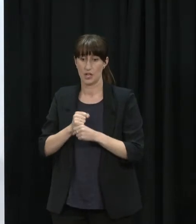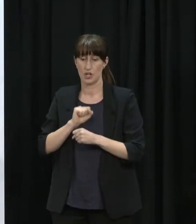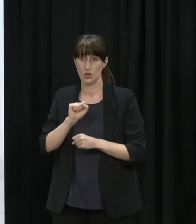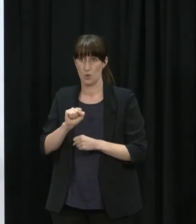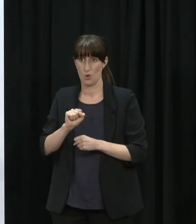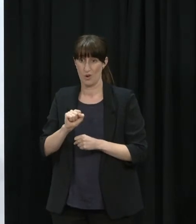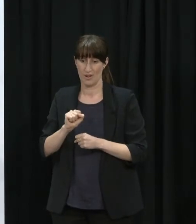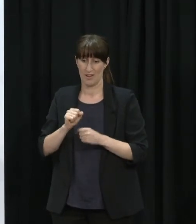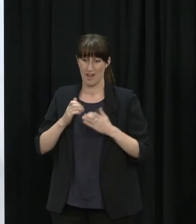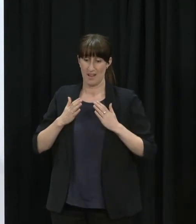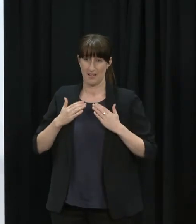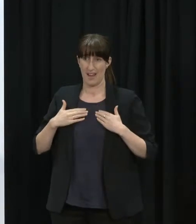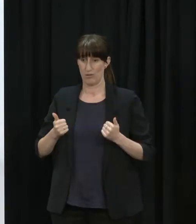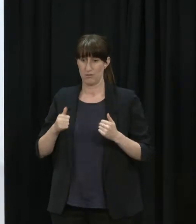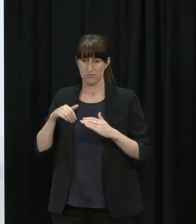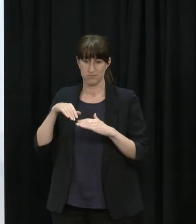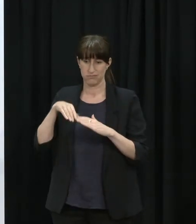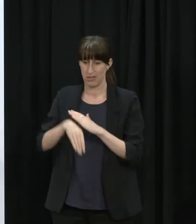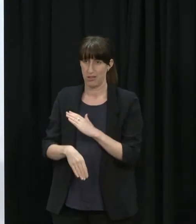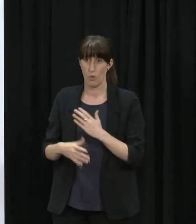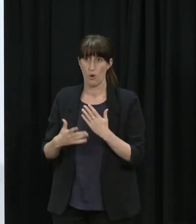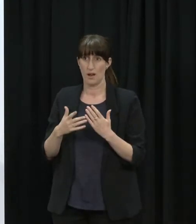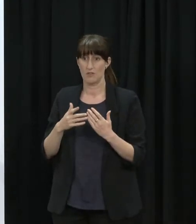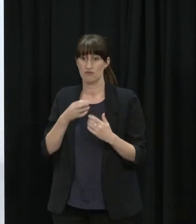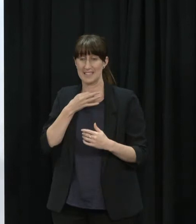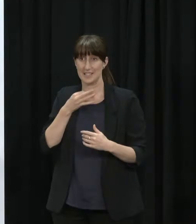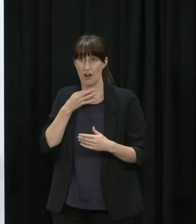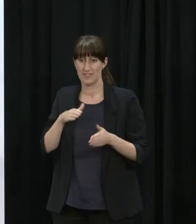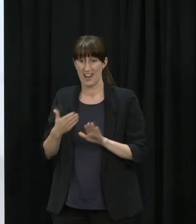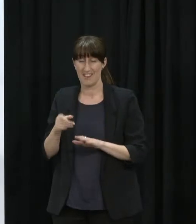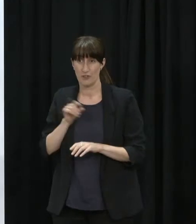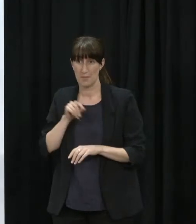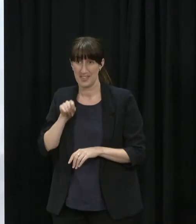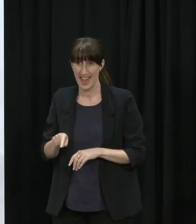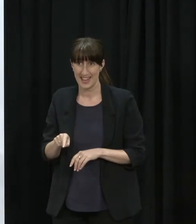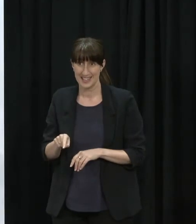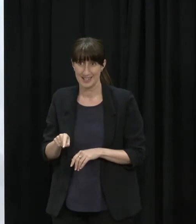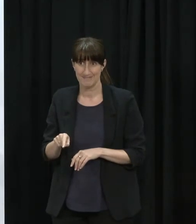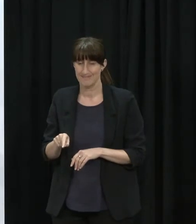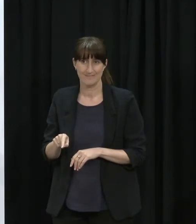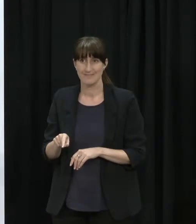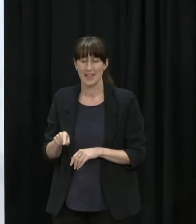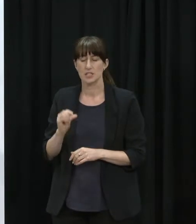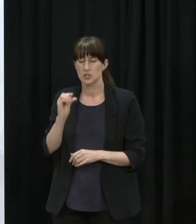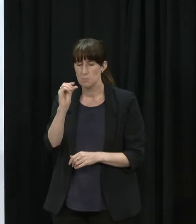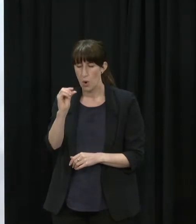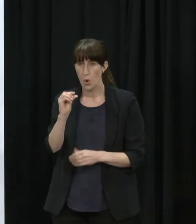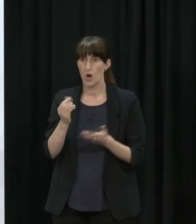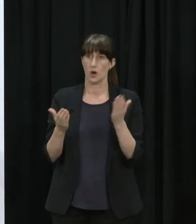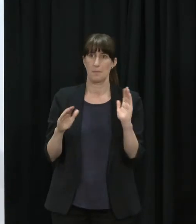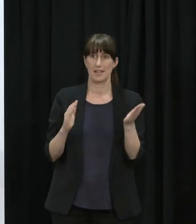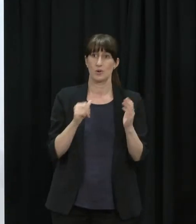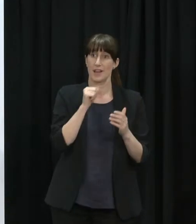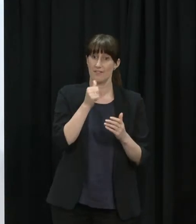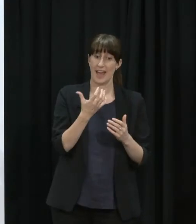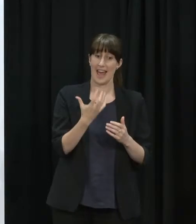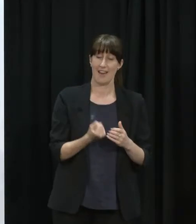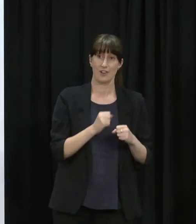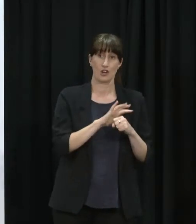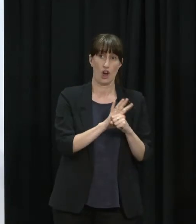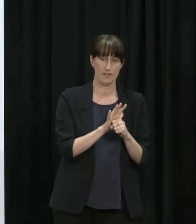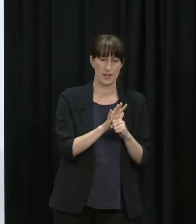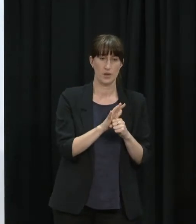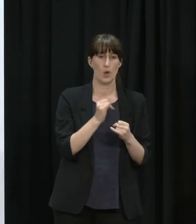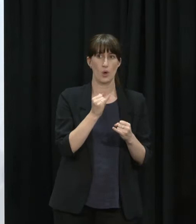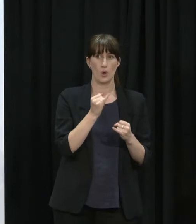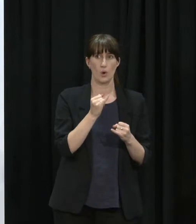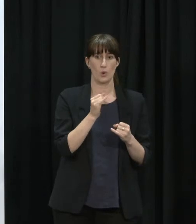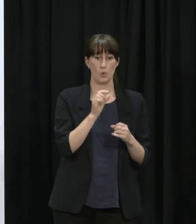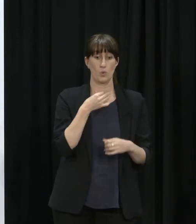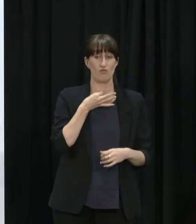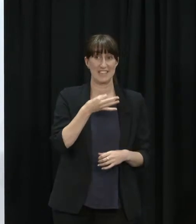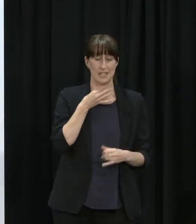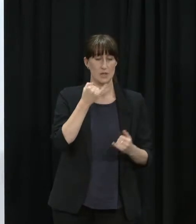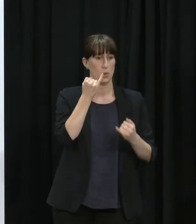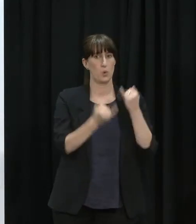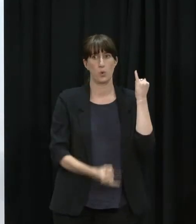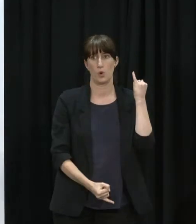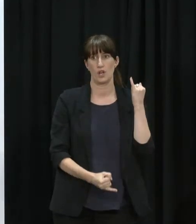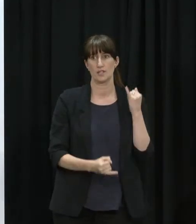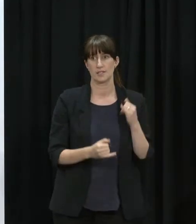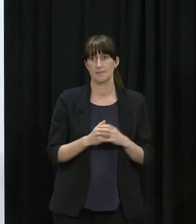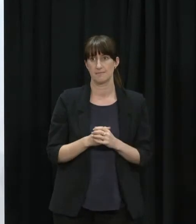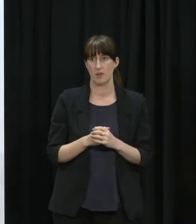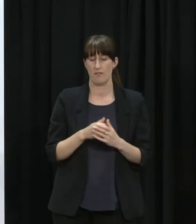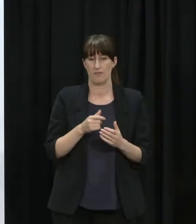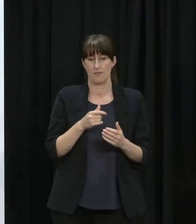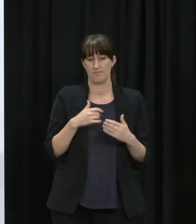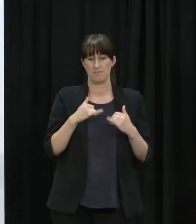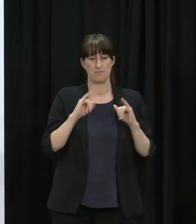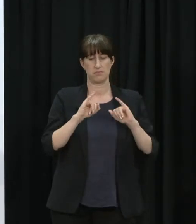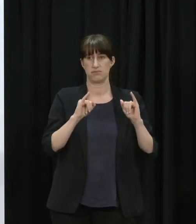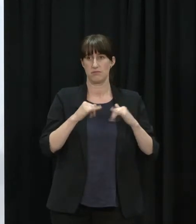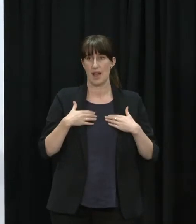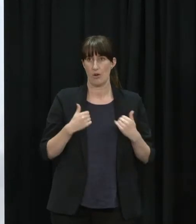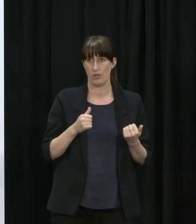nga mea iti e pa ana ki te kano